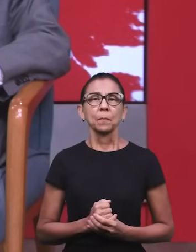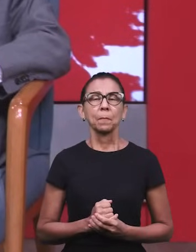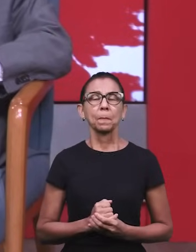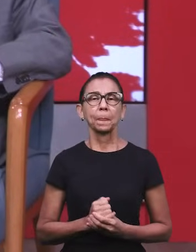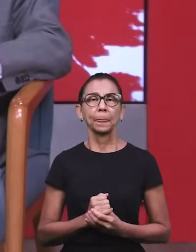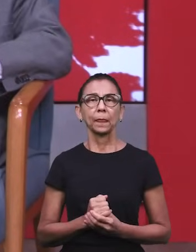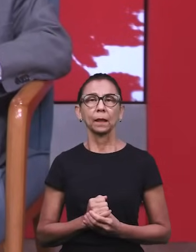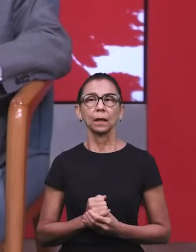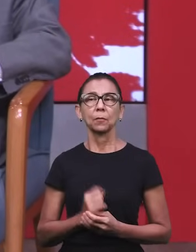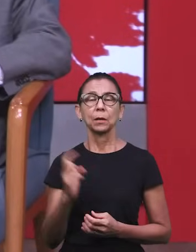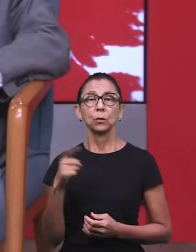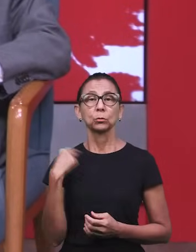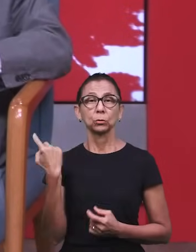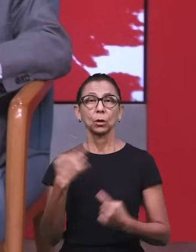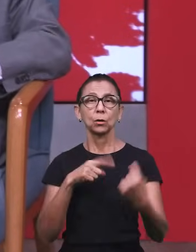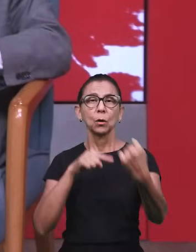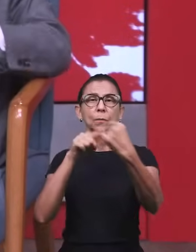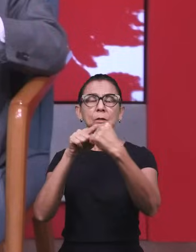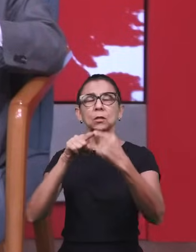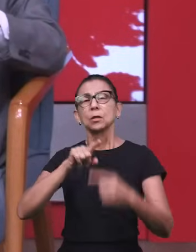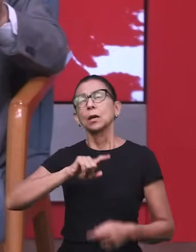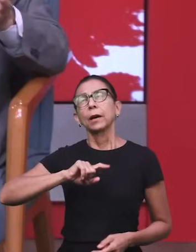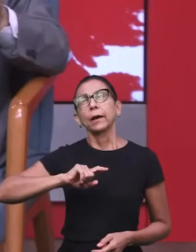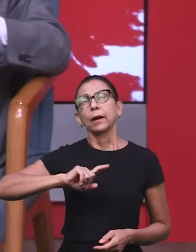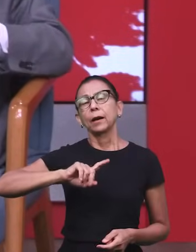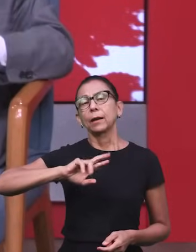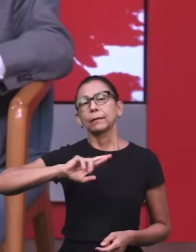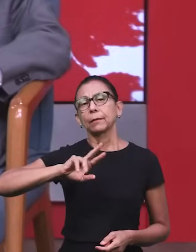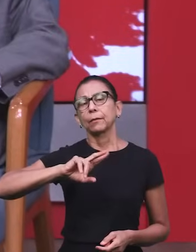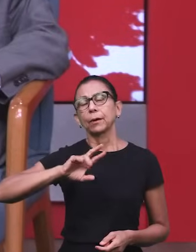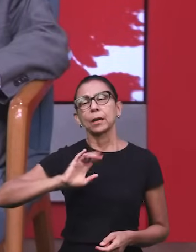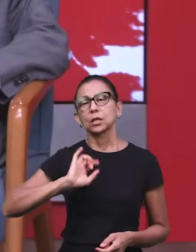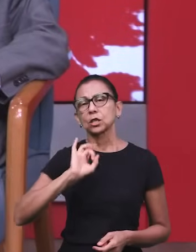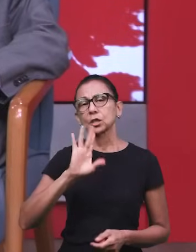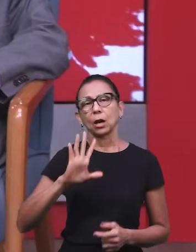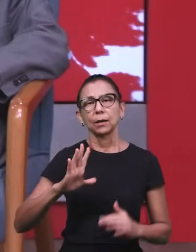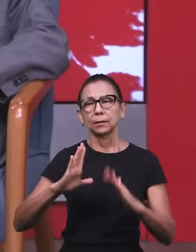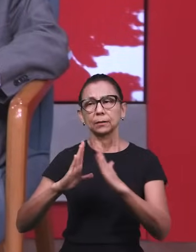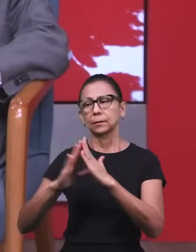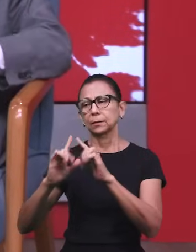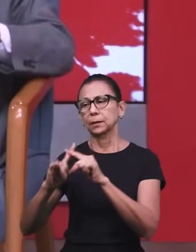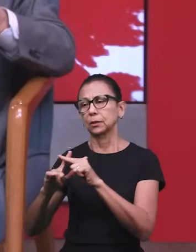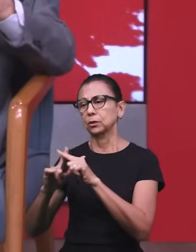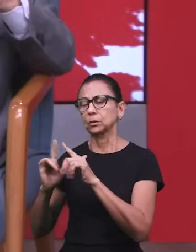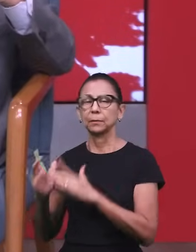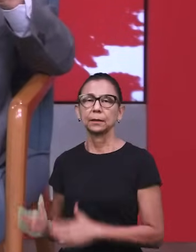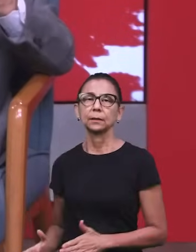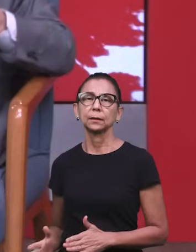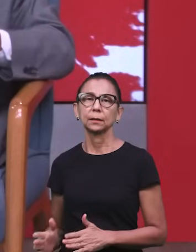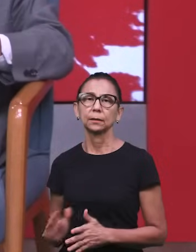não estava ligado simplesmente à Igreja Cristã Maranata nós não estamos pensando nós estamos